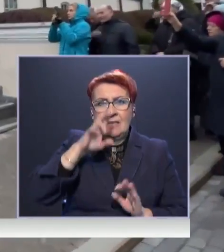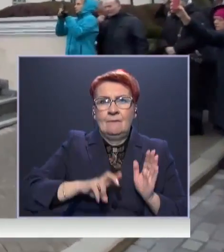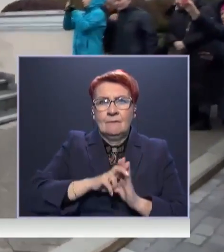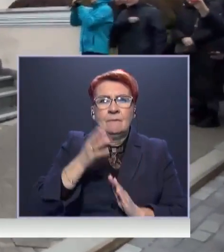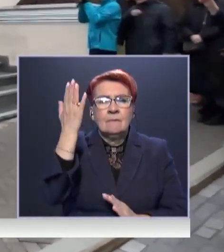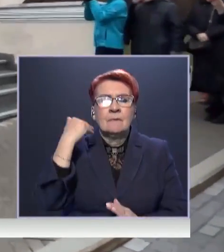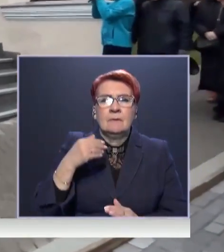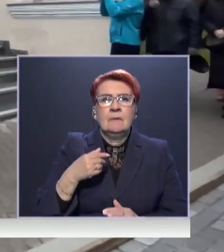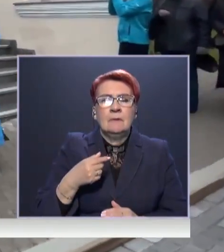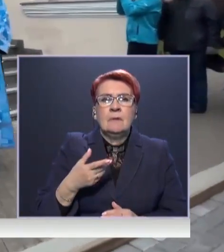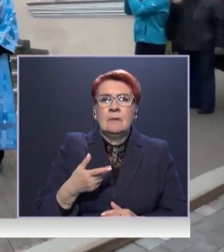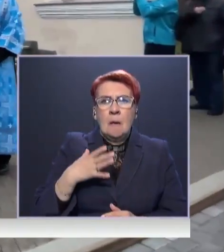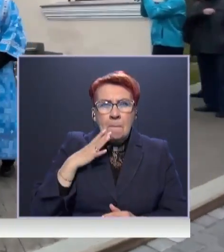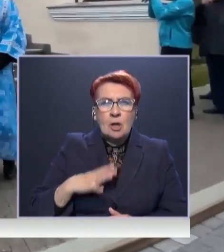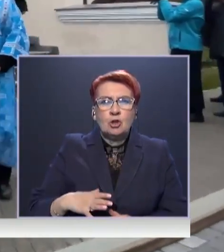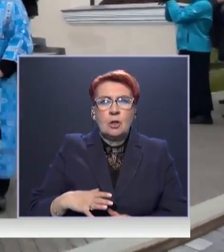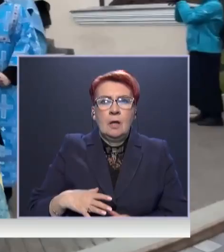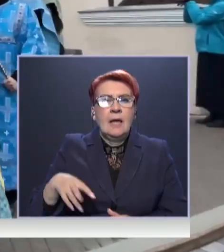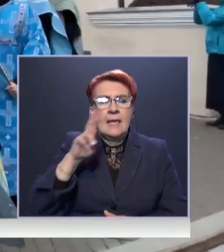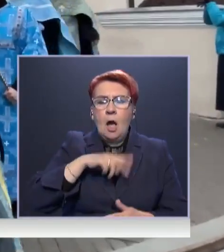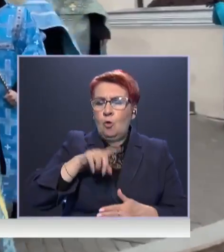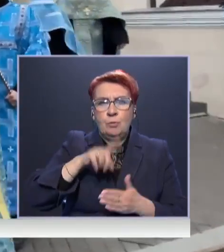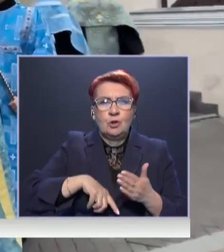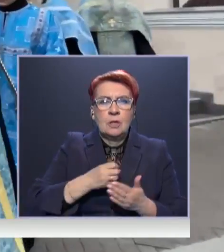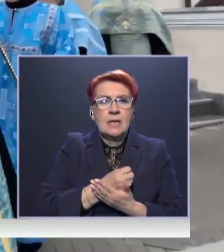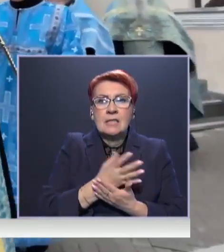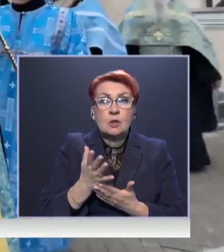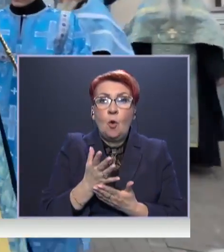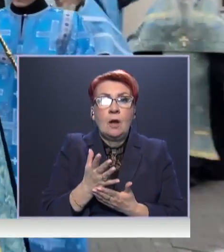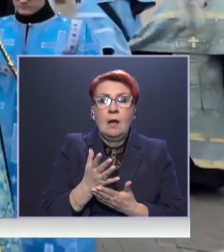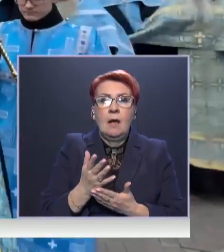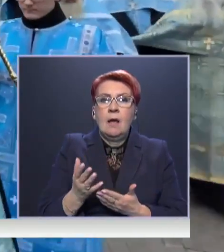этом я убежден что сколько не собирая людей с помощью